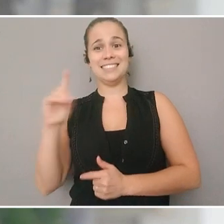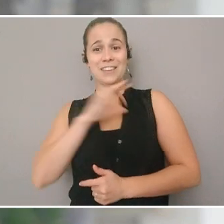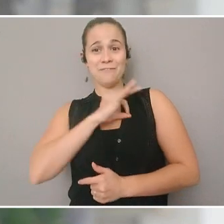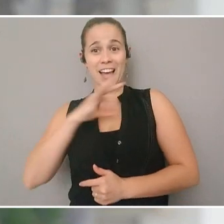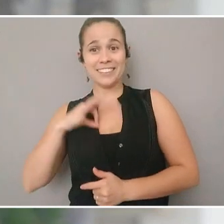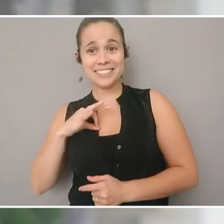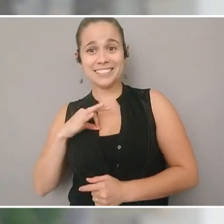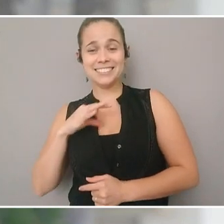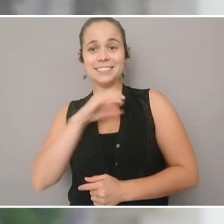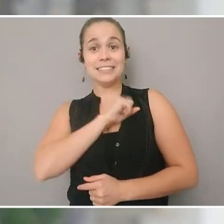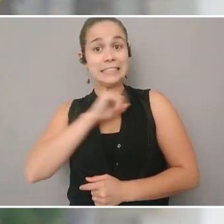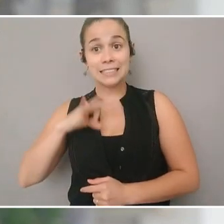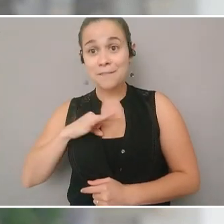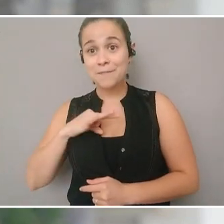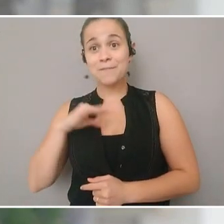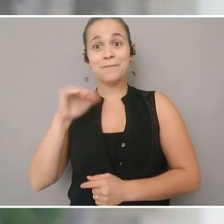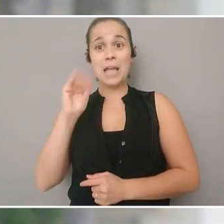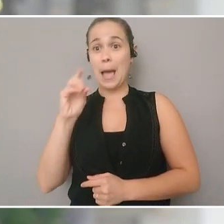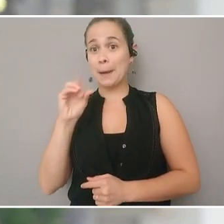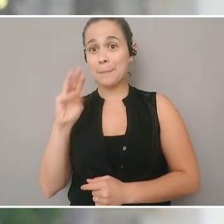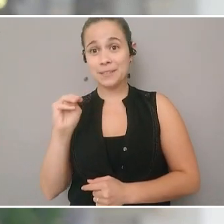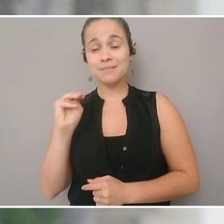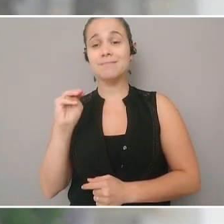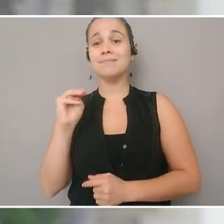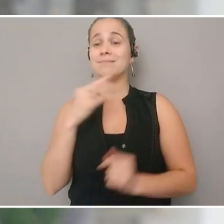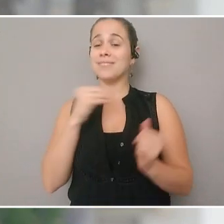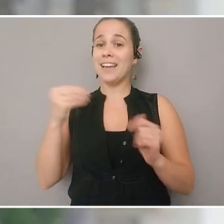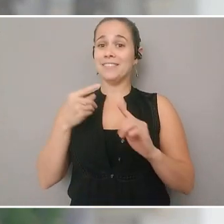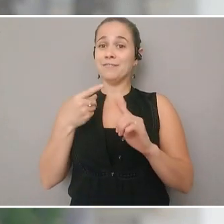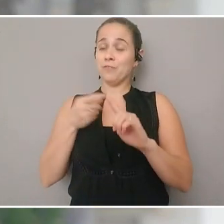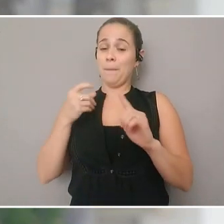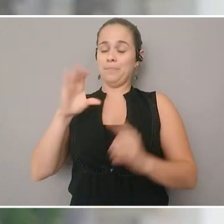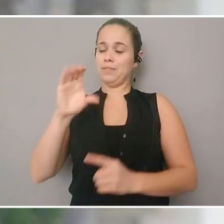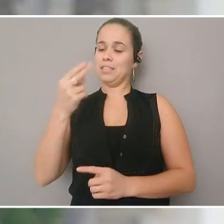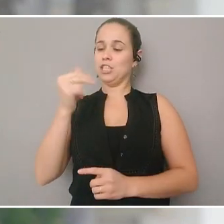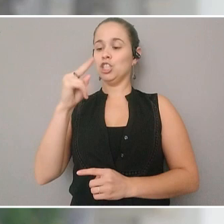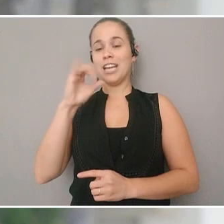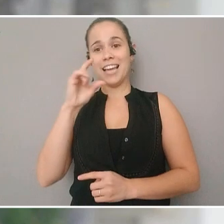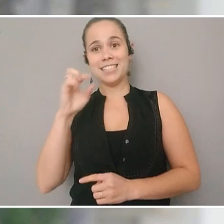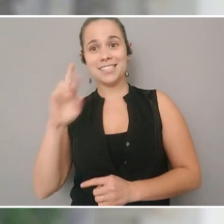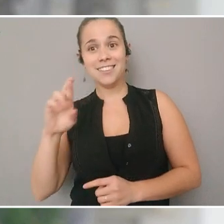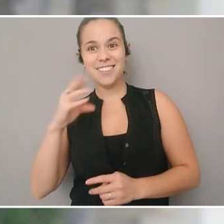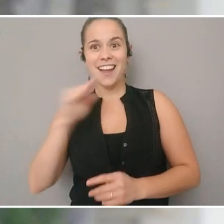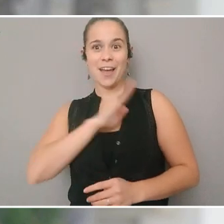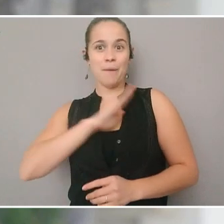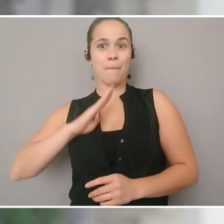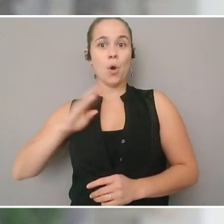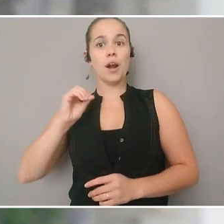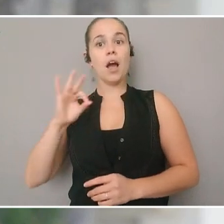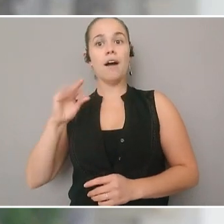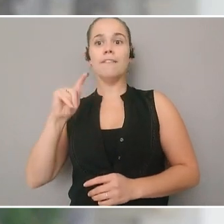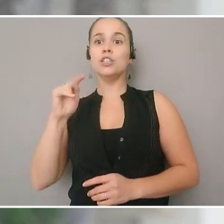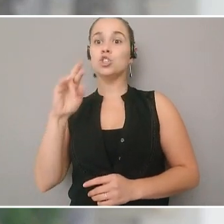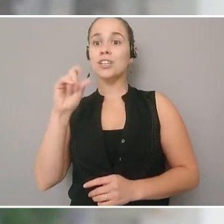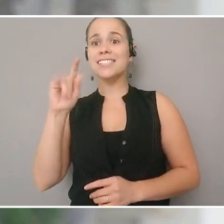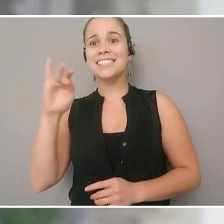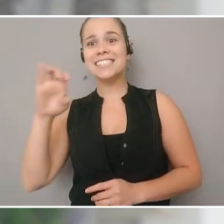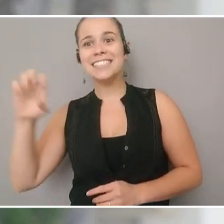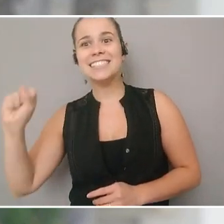personal, y los administradores y en nombre del canciller y la junta de